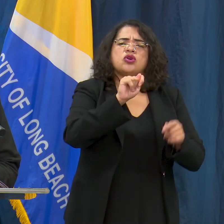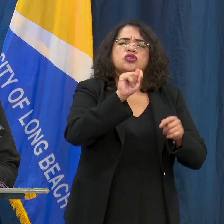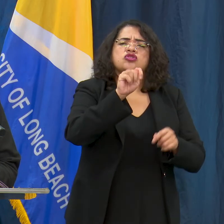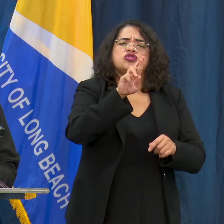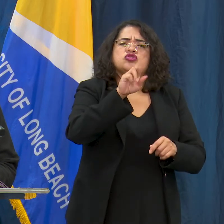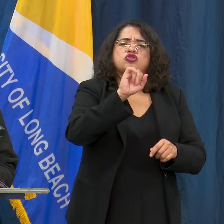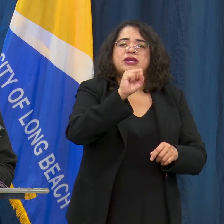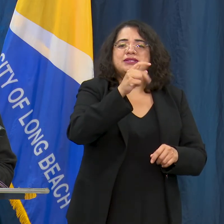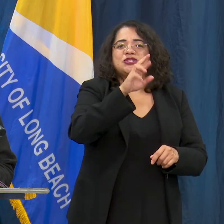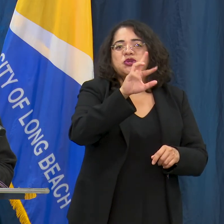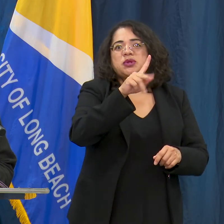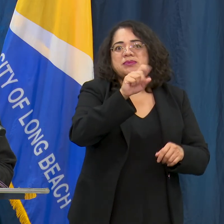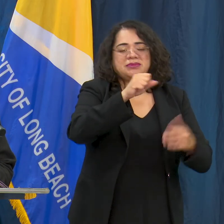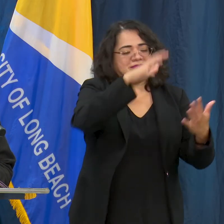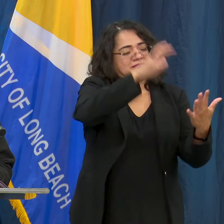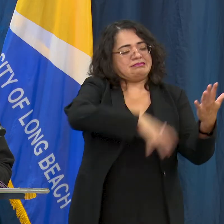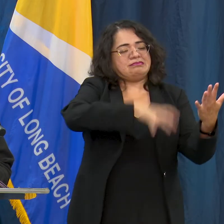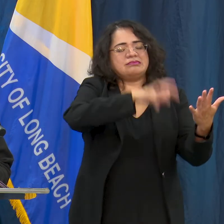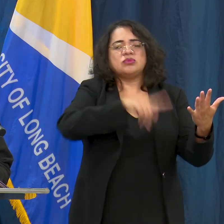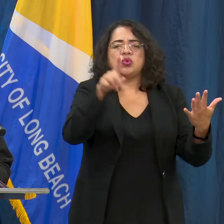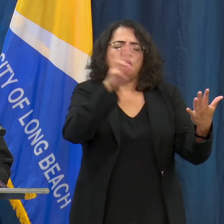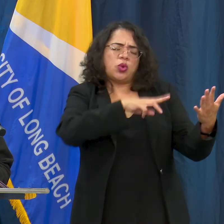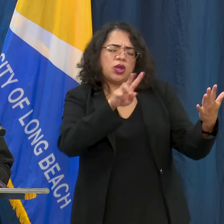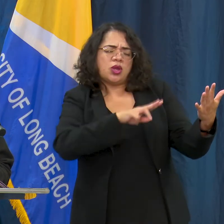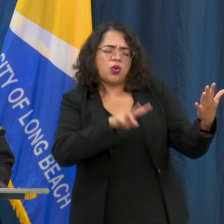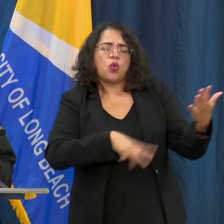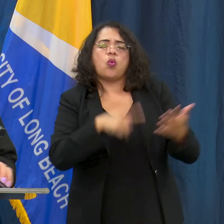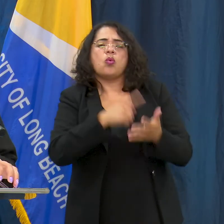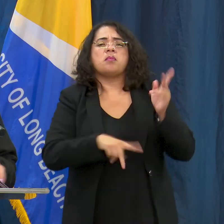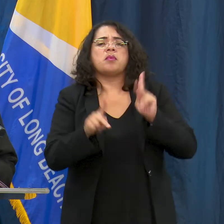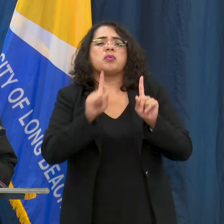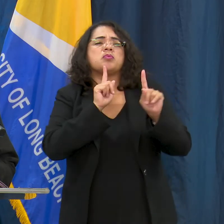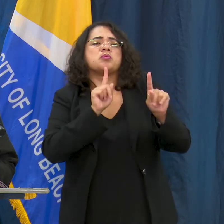That is everything we have for today. Thank you for joining us, we will be back next